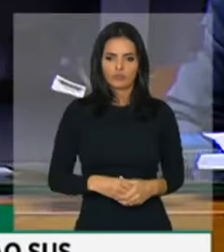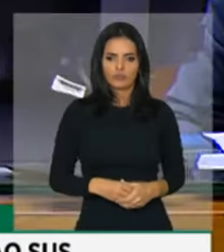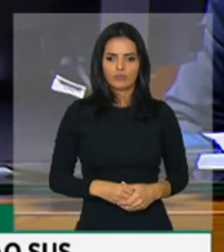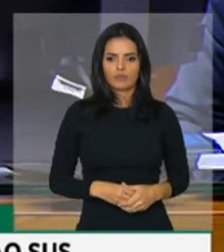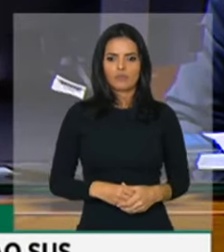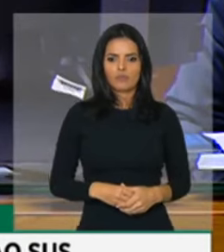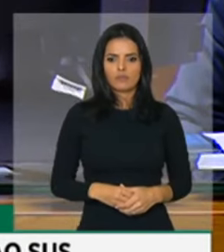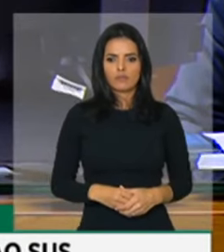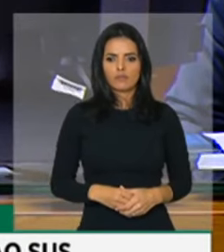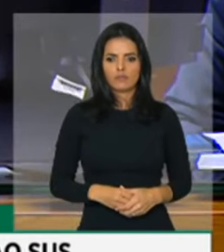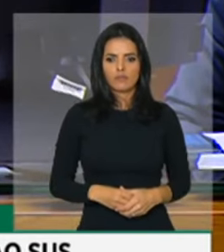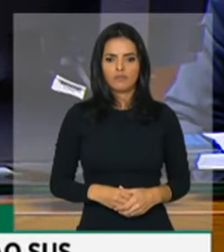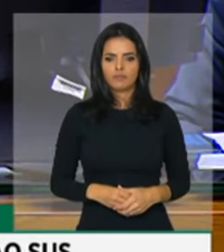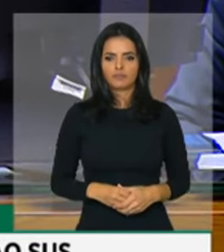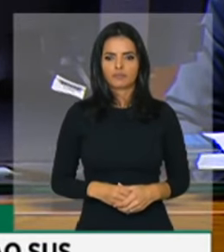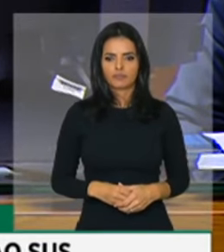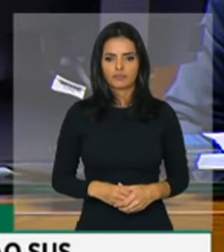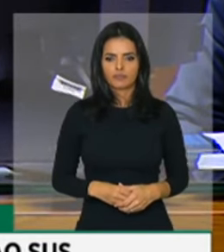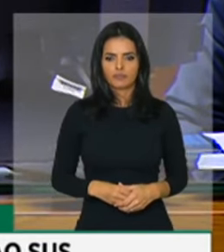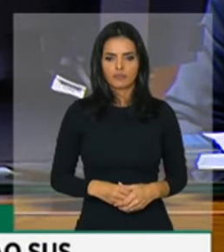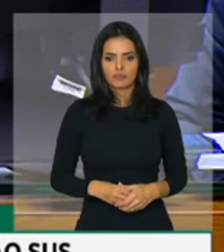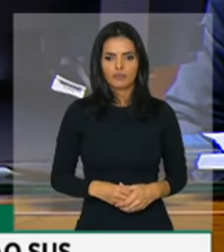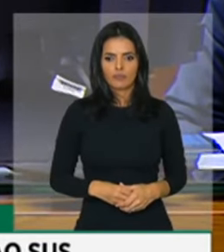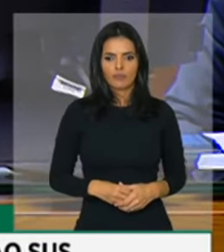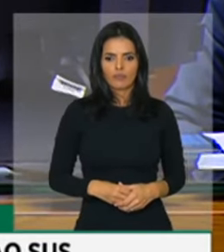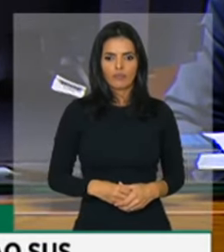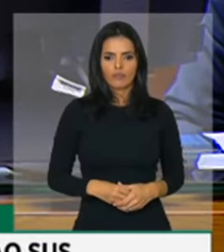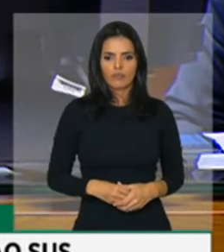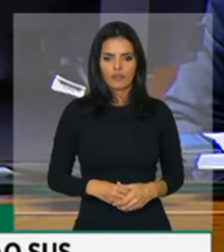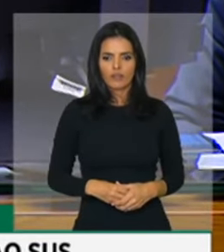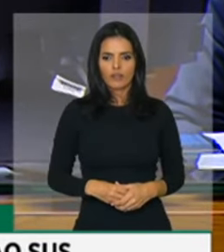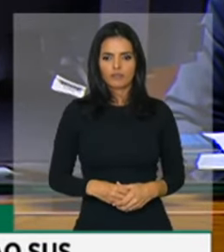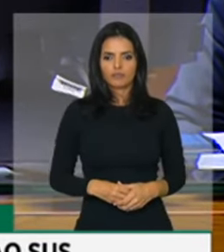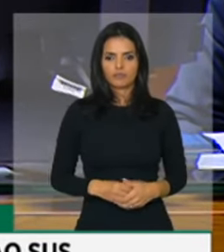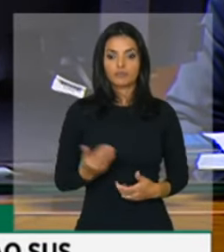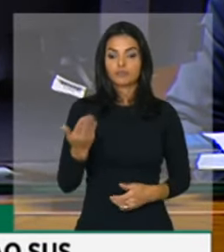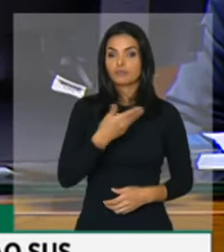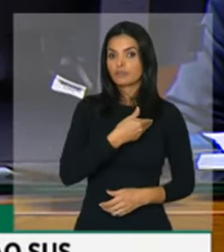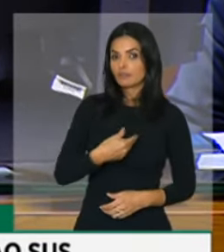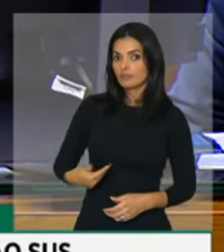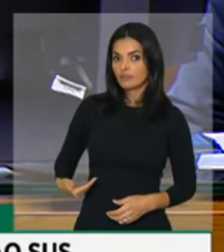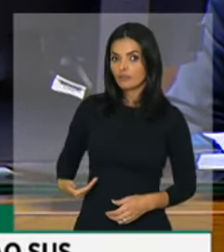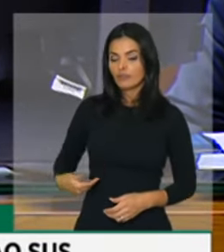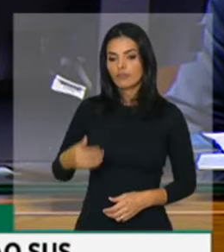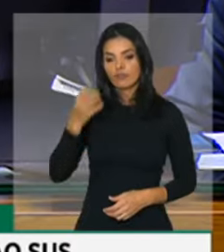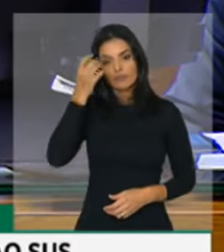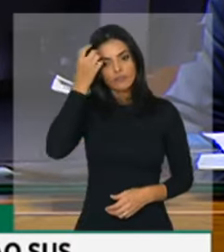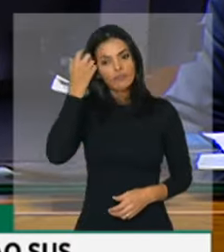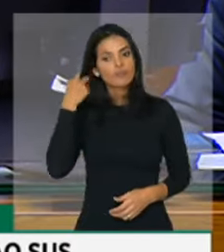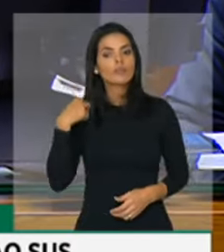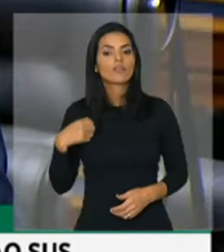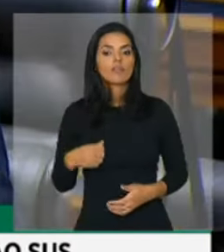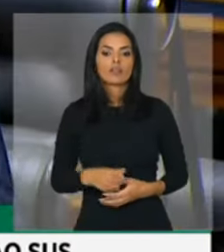[PRESIDENTE]: O... O GOVERNO? [DEPUTADO]: PRESIDENTE ARTHUR, SENHORAS E SENHORES DEPUTADOS, EU QUERIA PROPOR, JÁ QUE O PLENÁRIO É